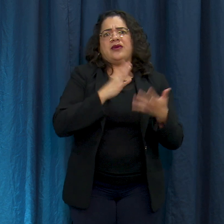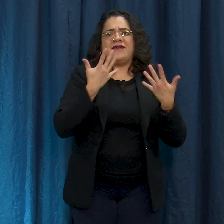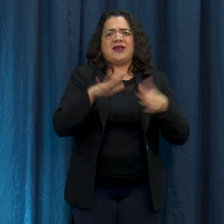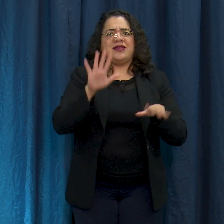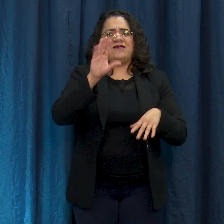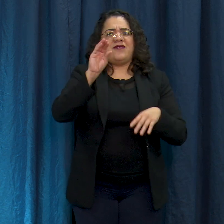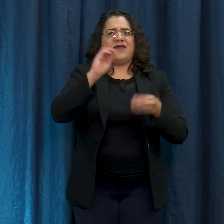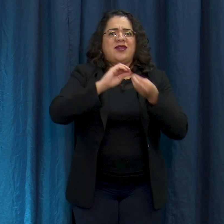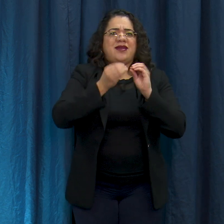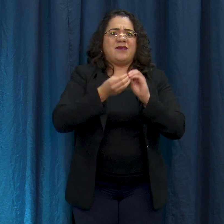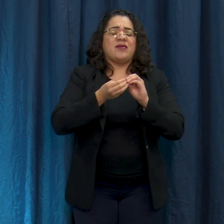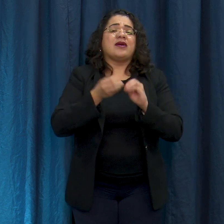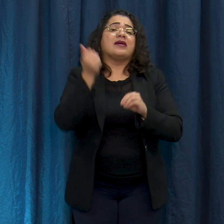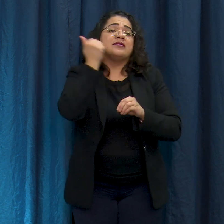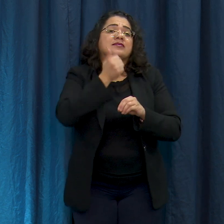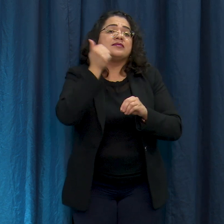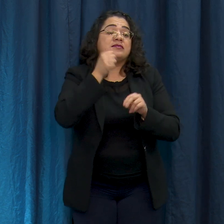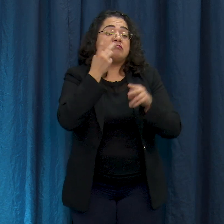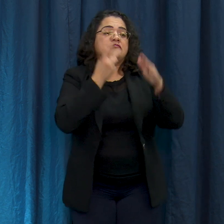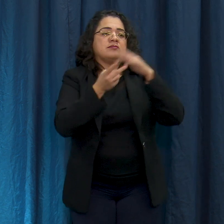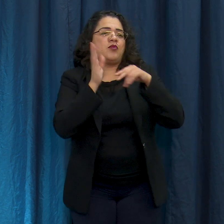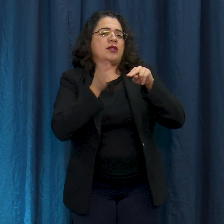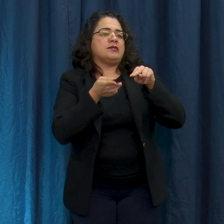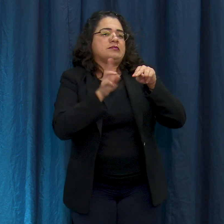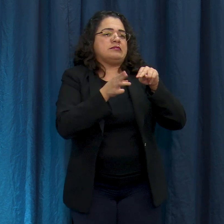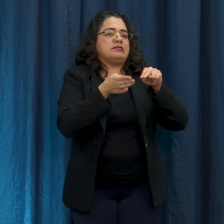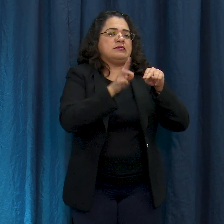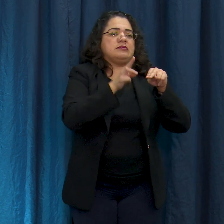cantidad de personas @n Dida's por la clínica las Prahlad a days en nuestro